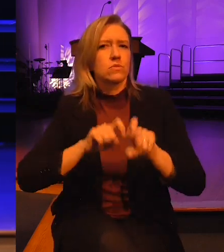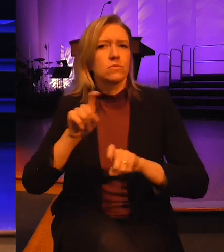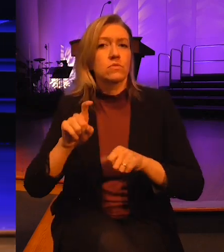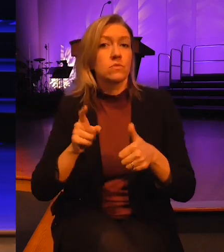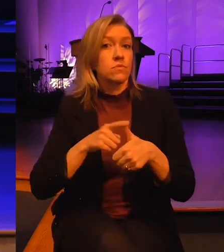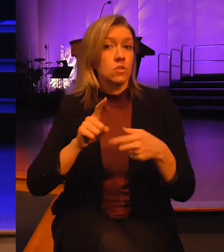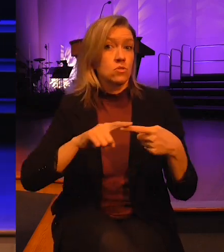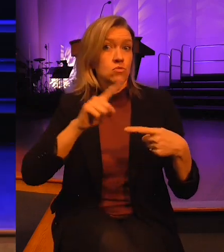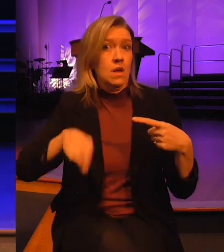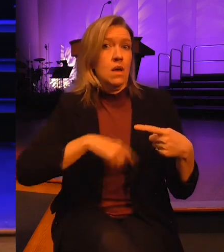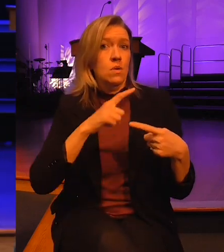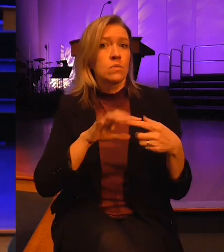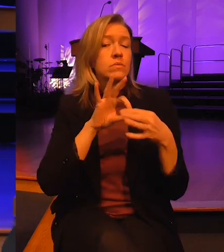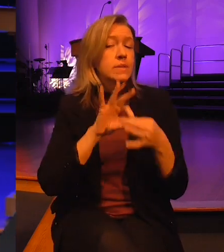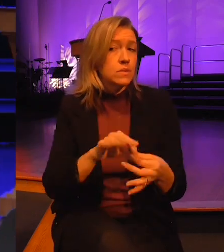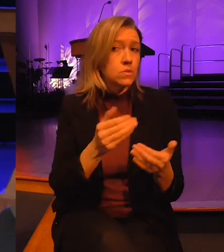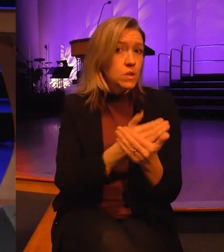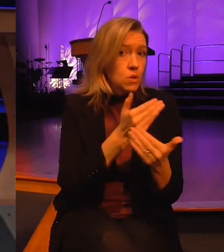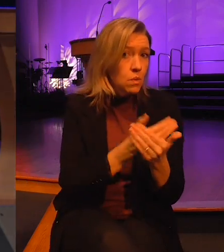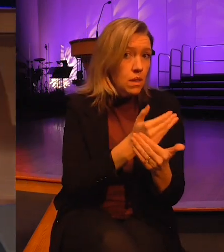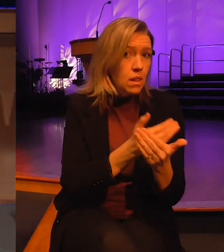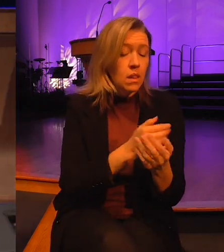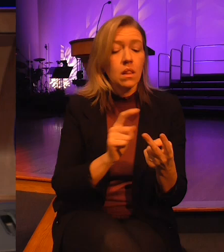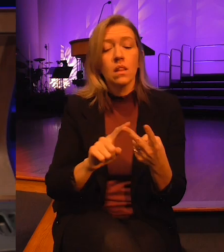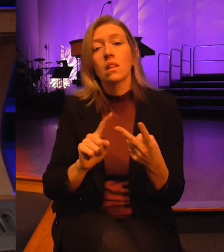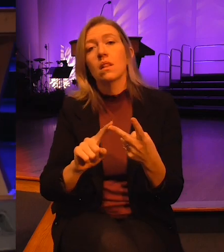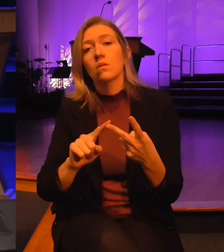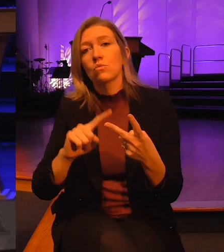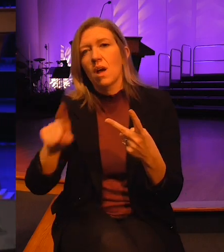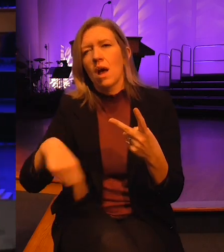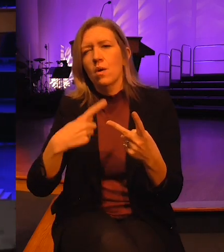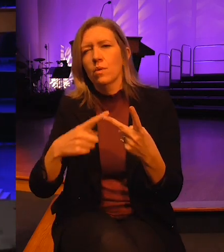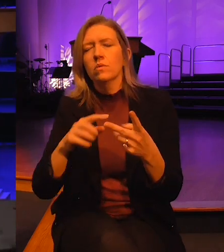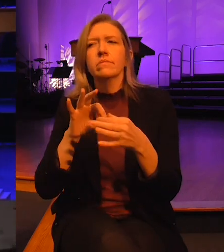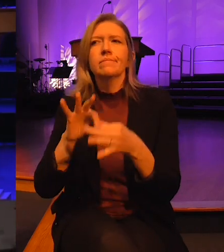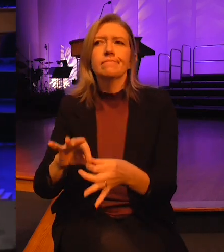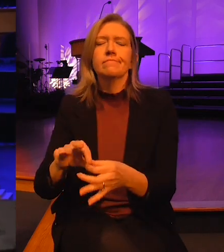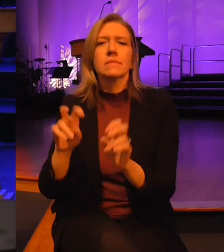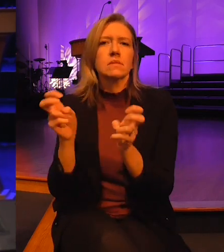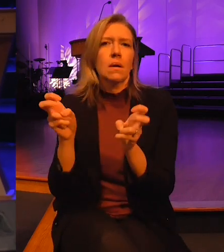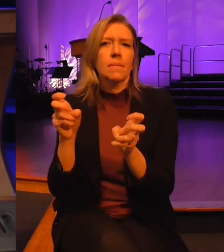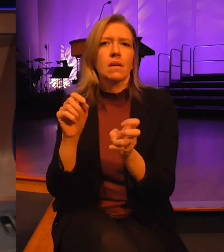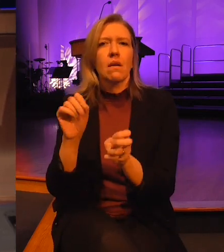la renovación y la siguiente ronda de preguntas tiene que ver con este tema de resonancia y algunos de